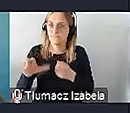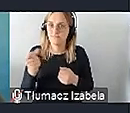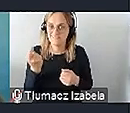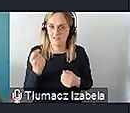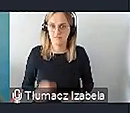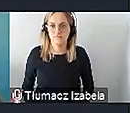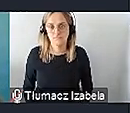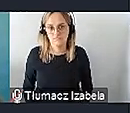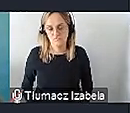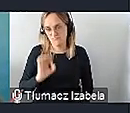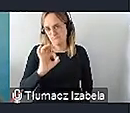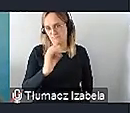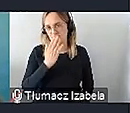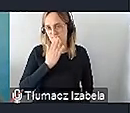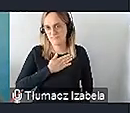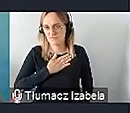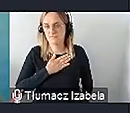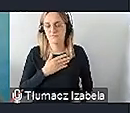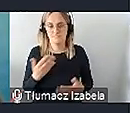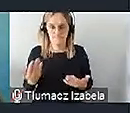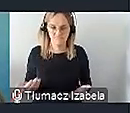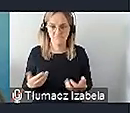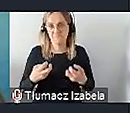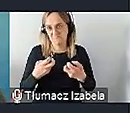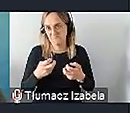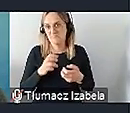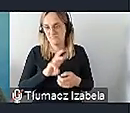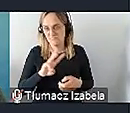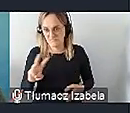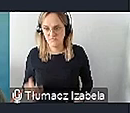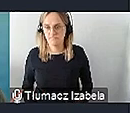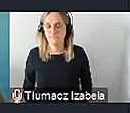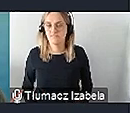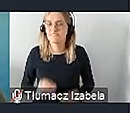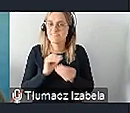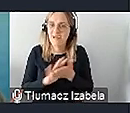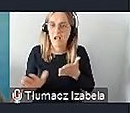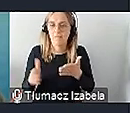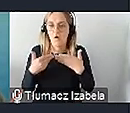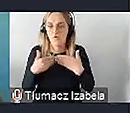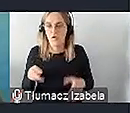która jest moim ulubionym repozytorium darmowych zdjęć na otwartej licencji,